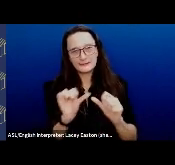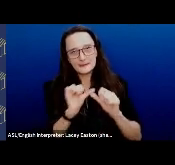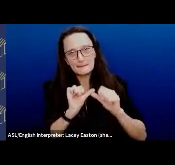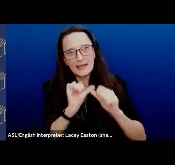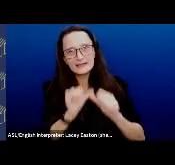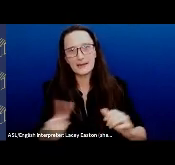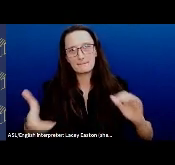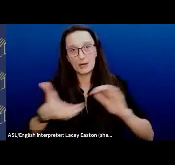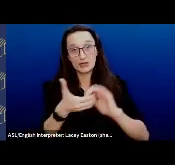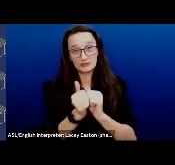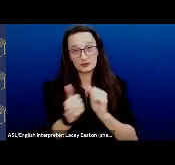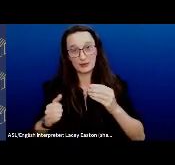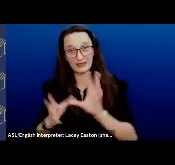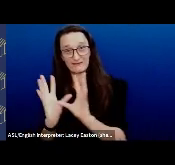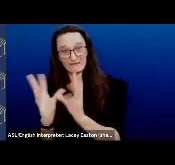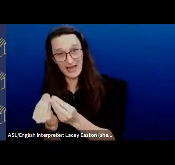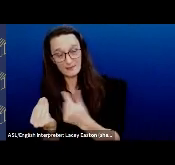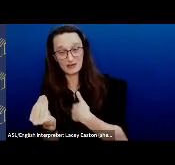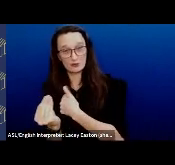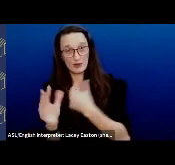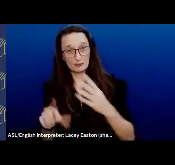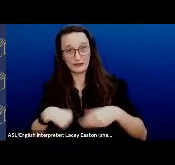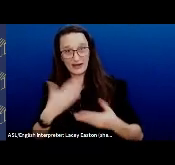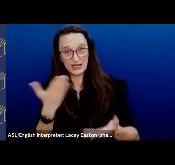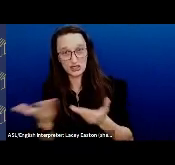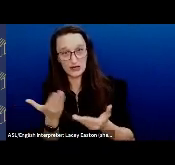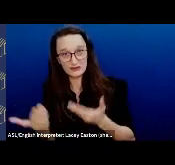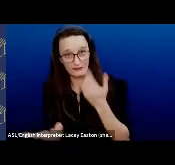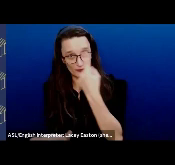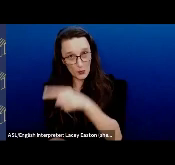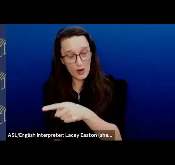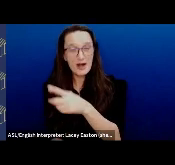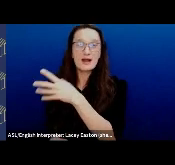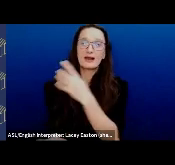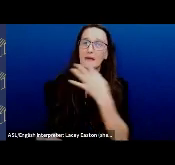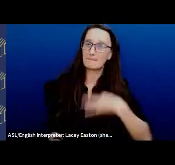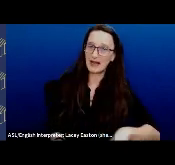es muy beneficioso tanto para el estudiante individual como para las comunidades de las que forman parte.